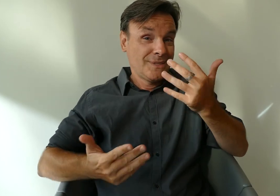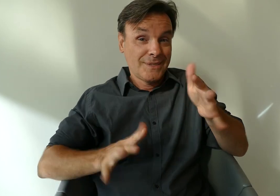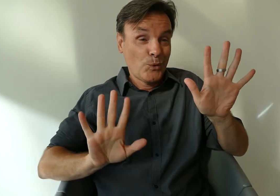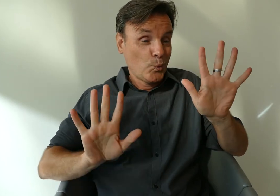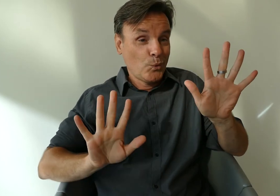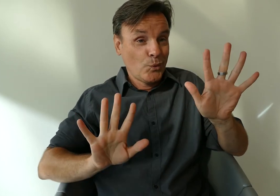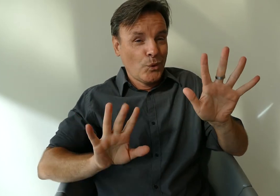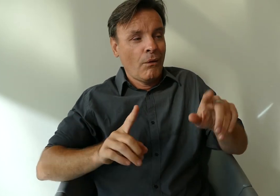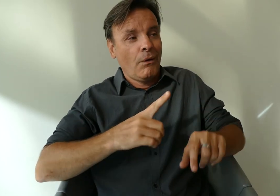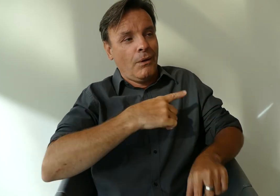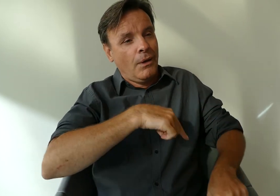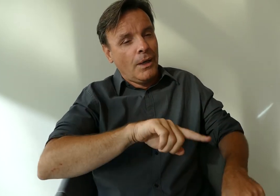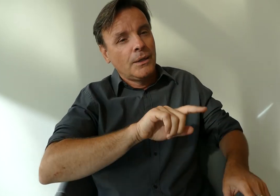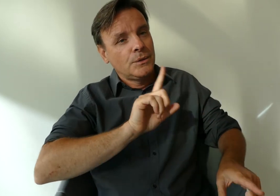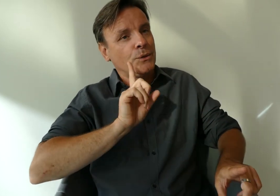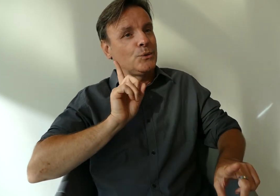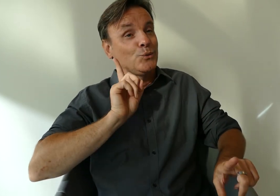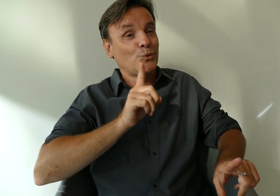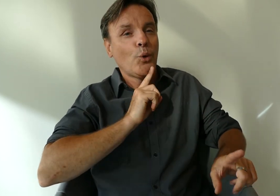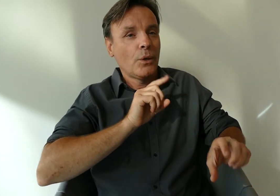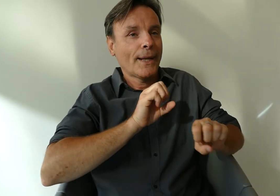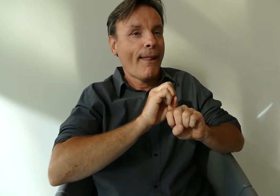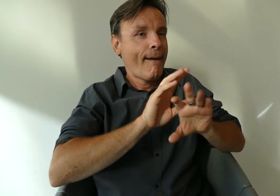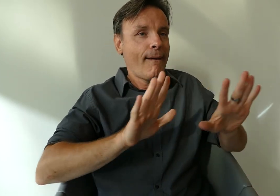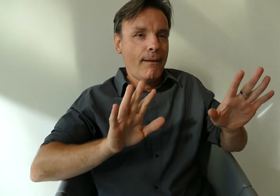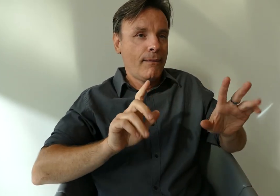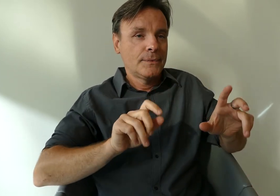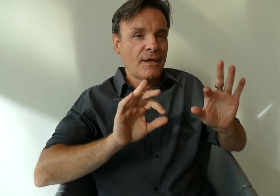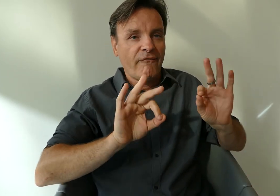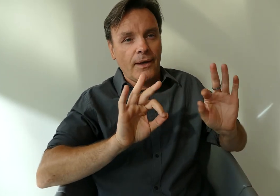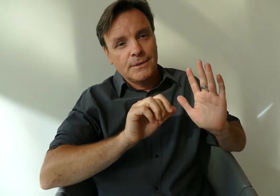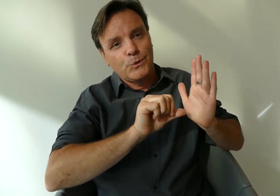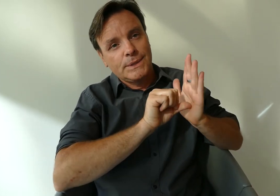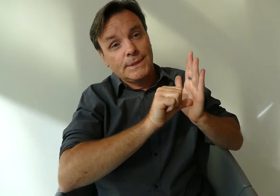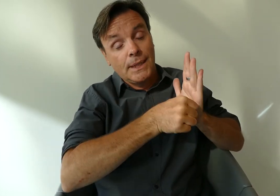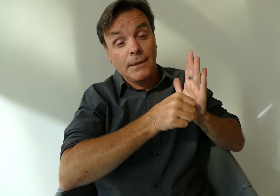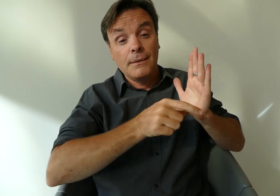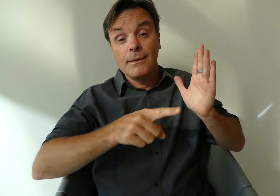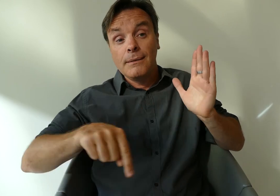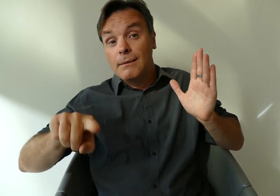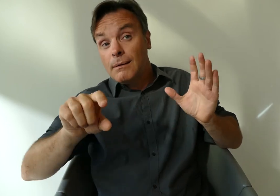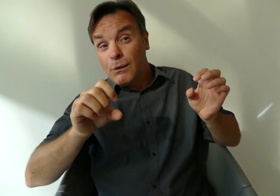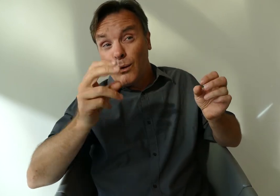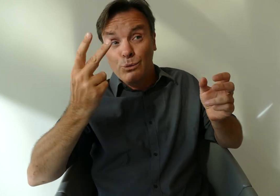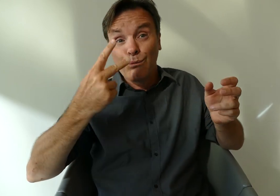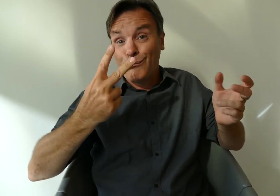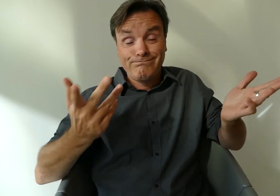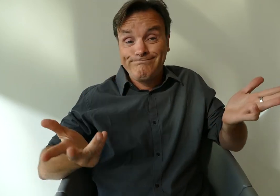Alors que c'est clair pour les Sourds, qu'il s'agit d'une revendication identitaire, et ce n'est pas le cas pour les Entendants.